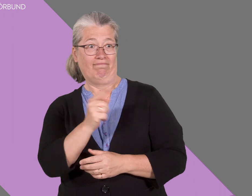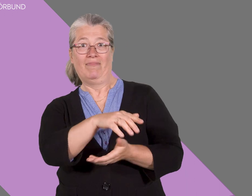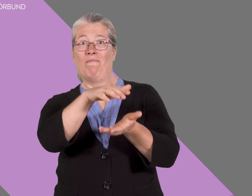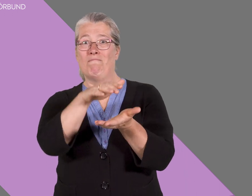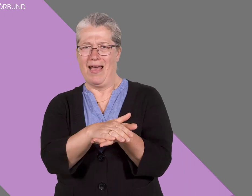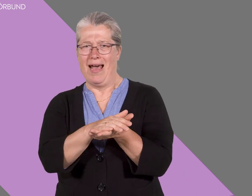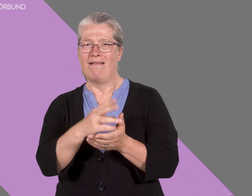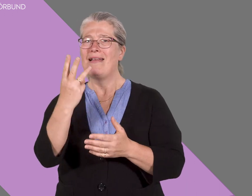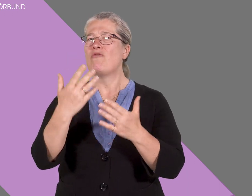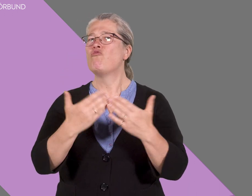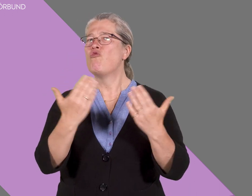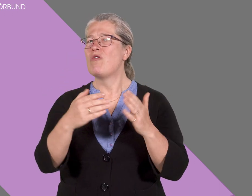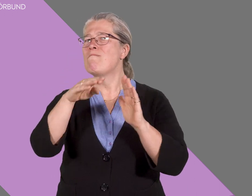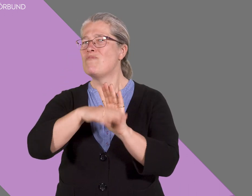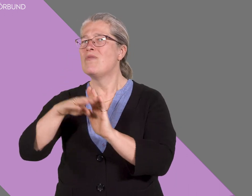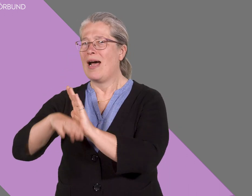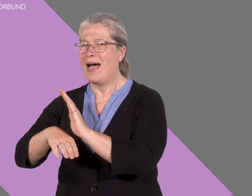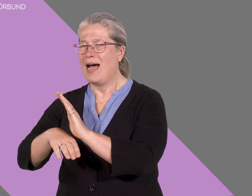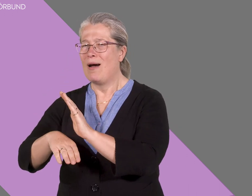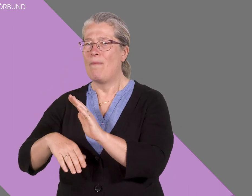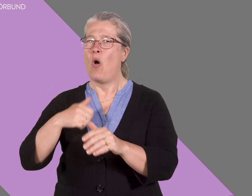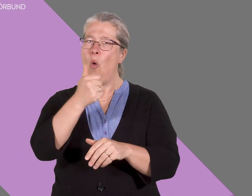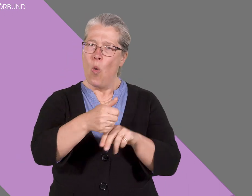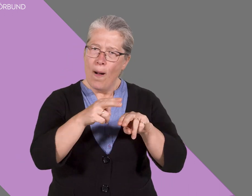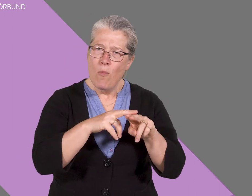Den tre dagar långa tillställningen omfattade utom själva mötet -